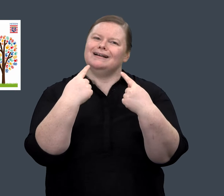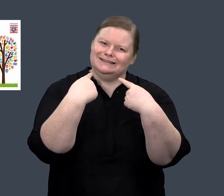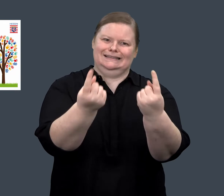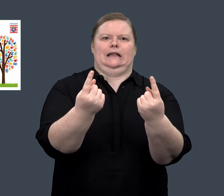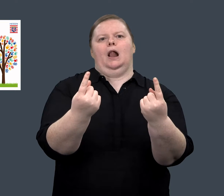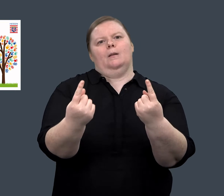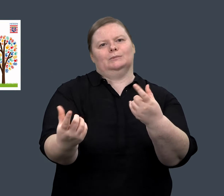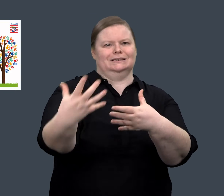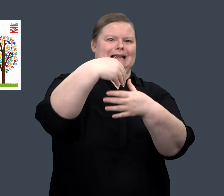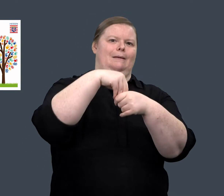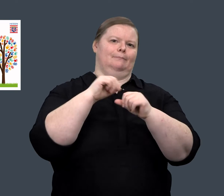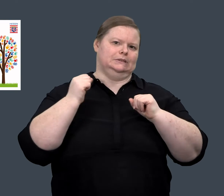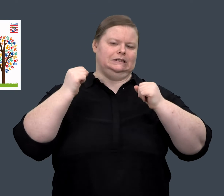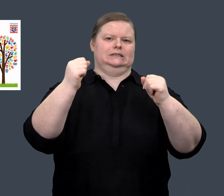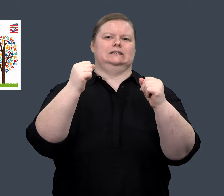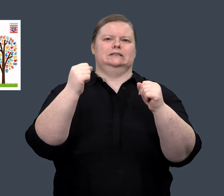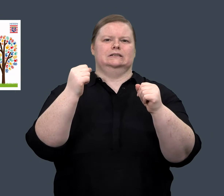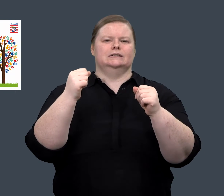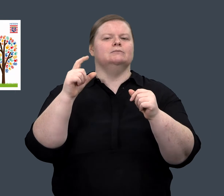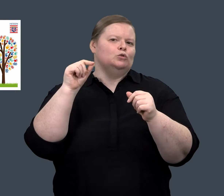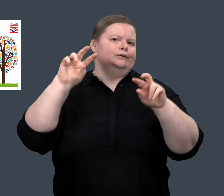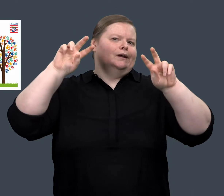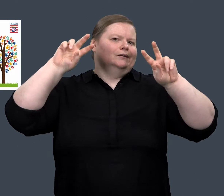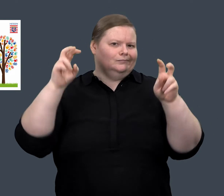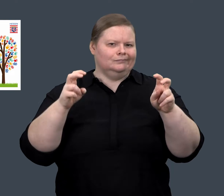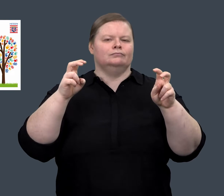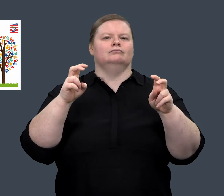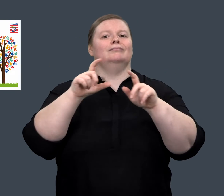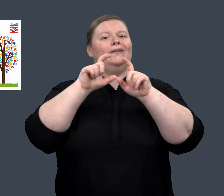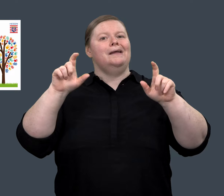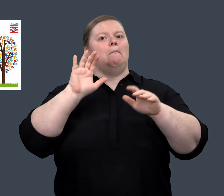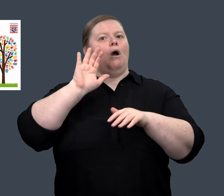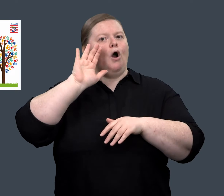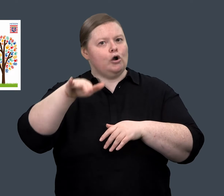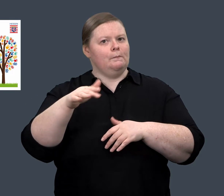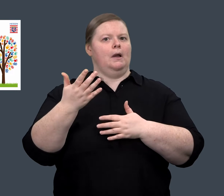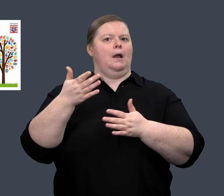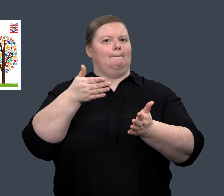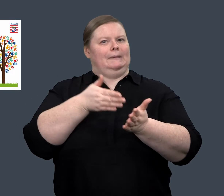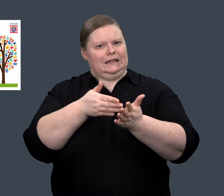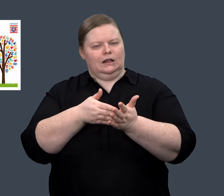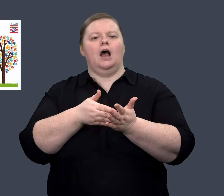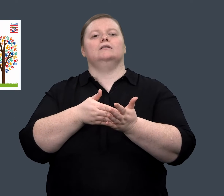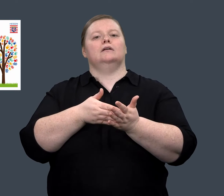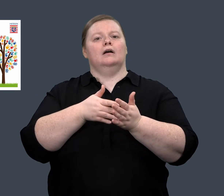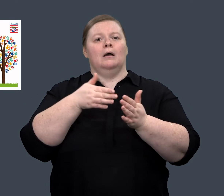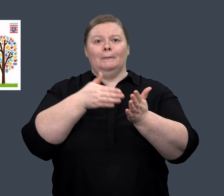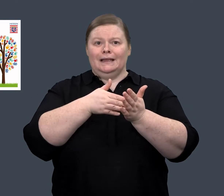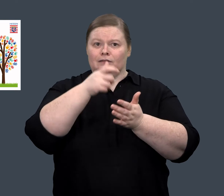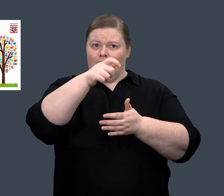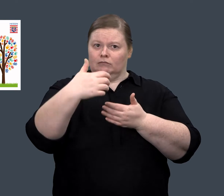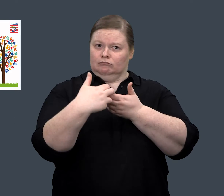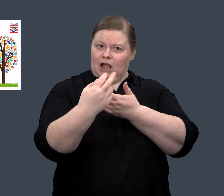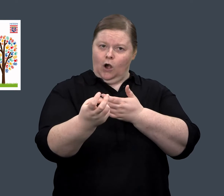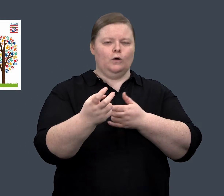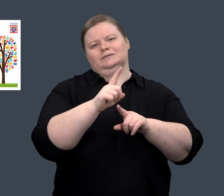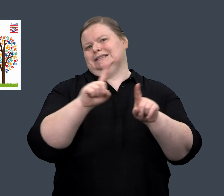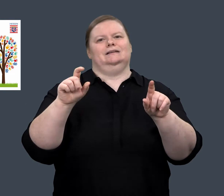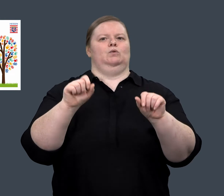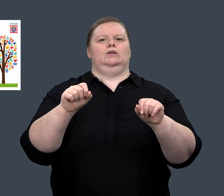selbst voranzubringen, im Sinne von